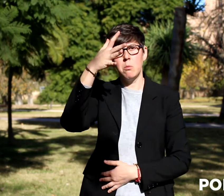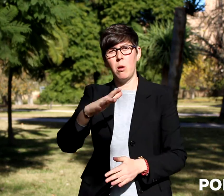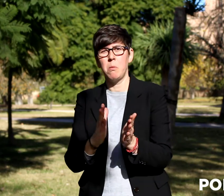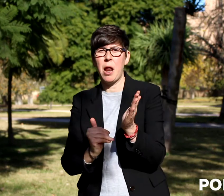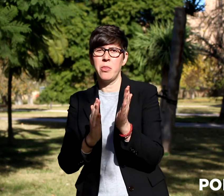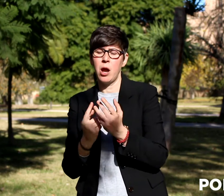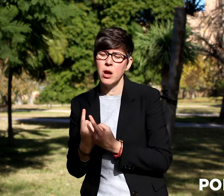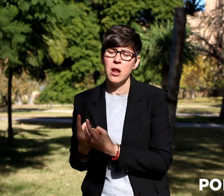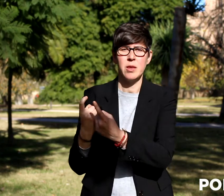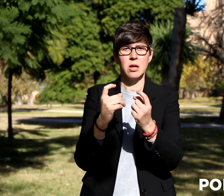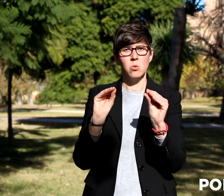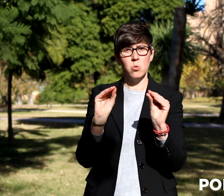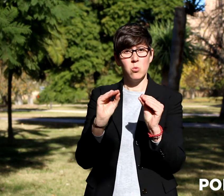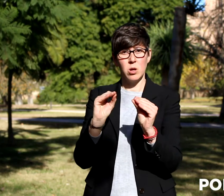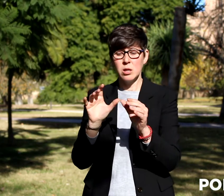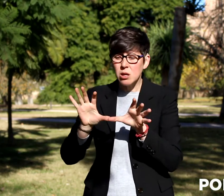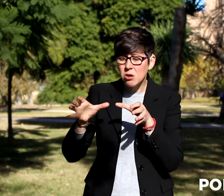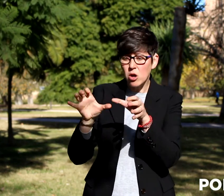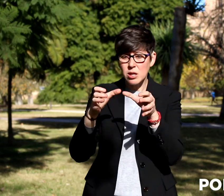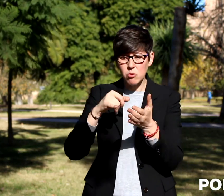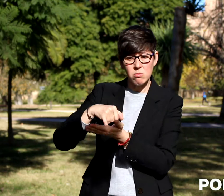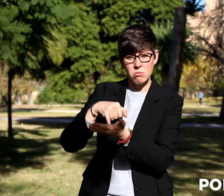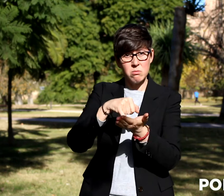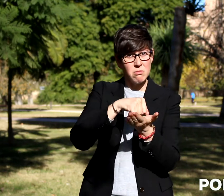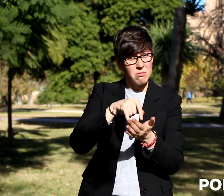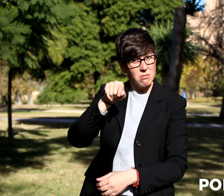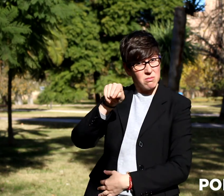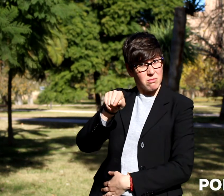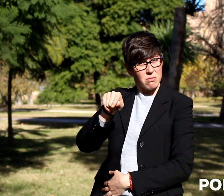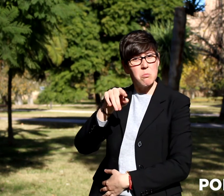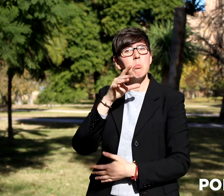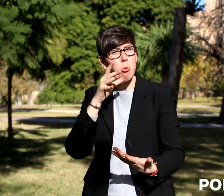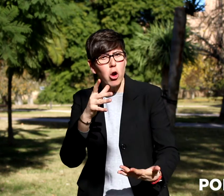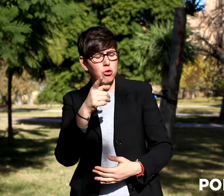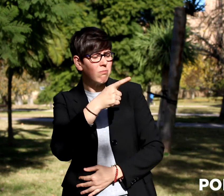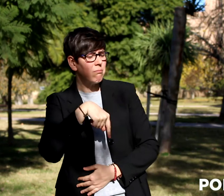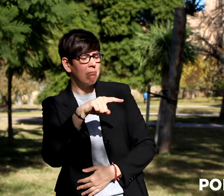defendido, porque pensamos que es la prioridad, los colectivos en situación de vulnerabilidad.